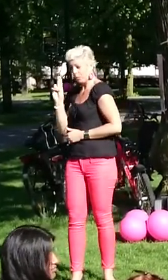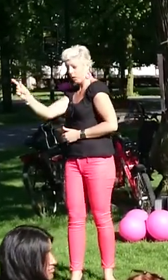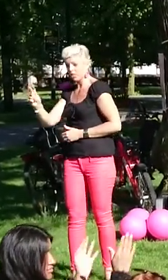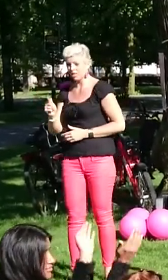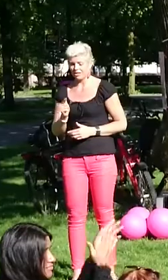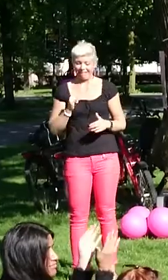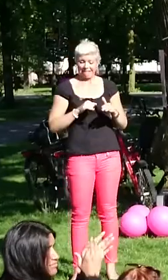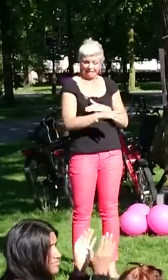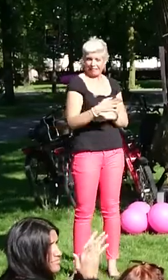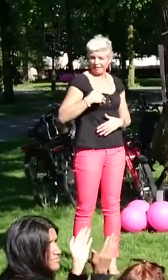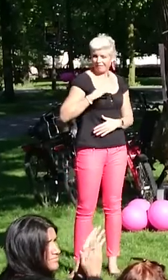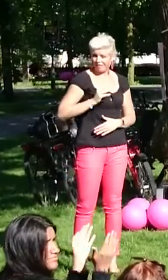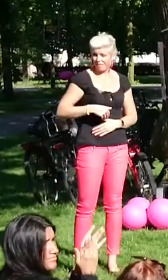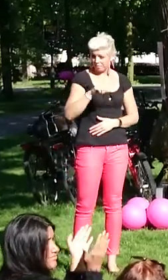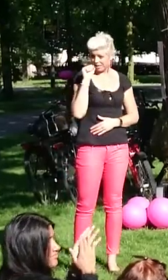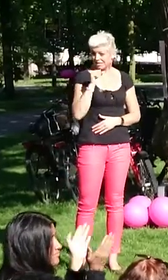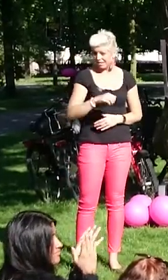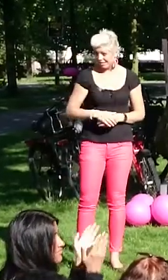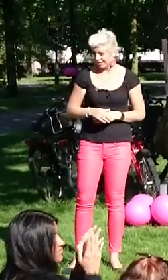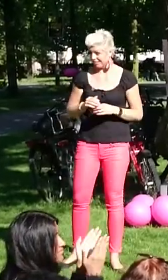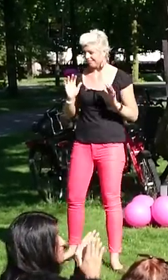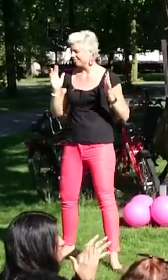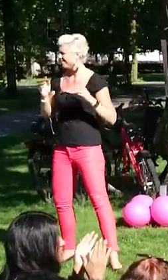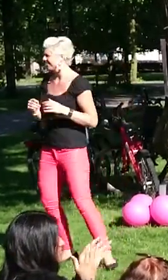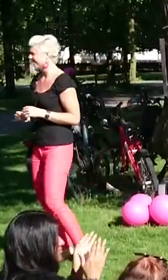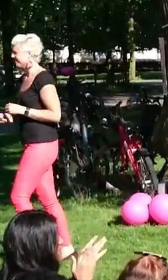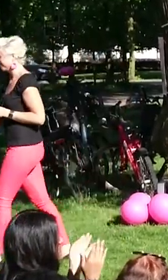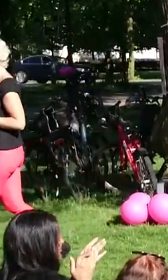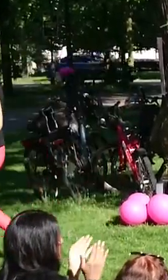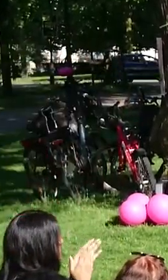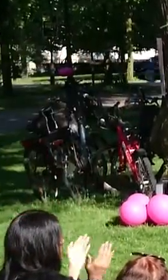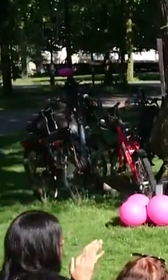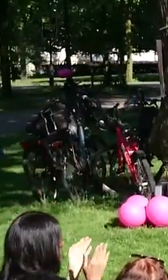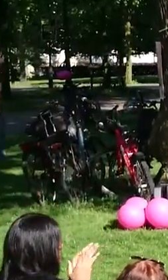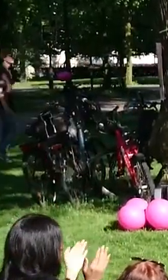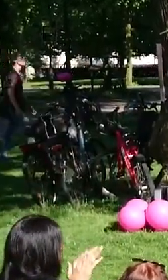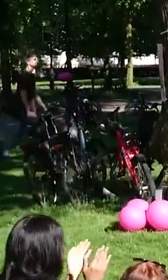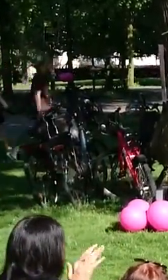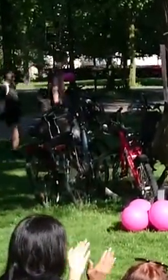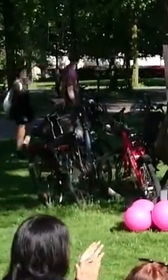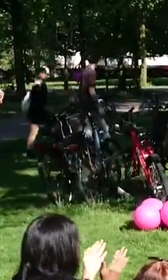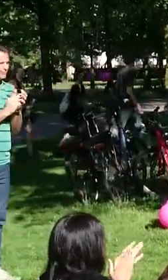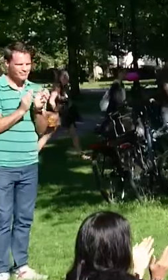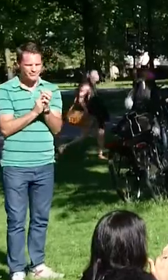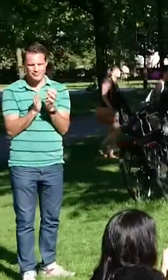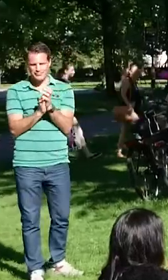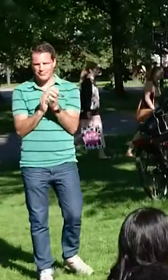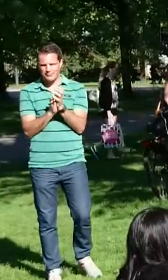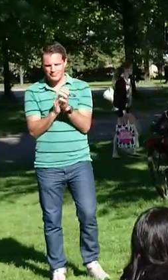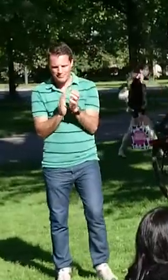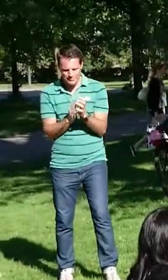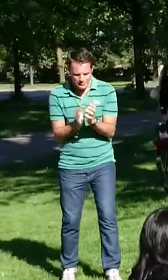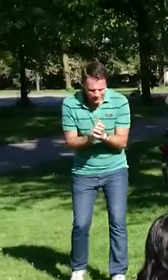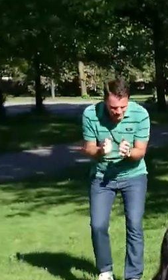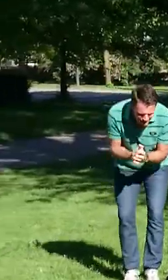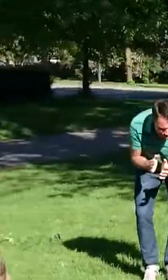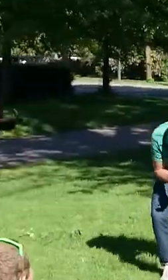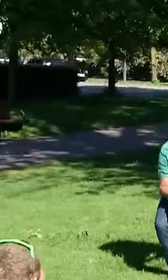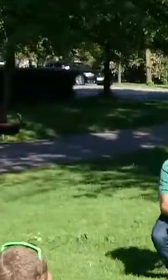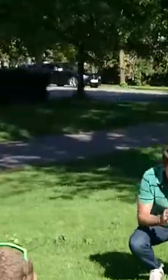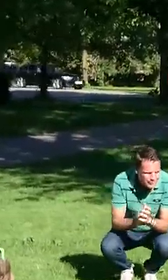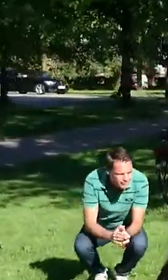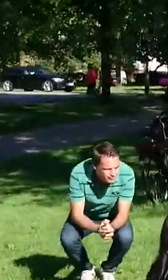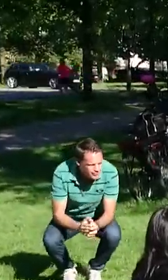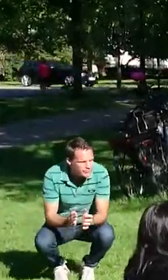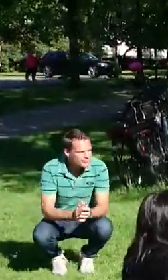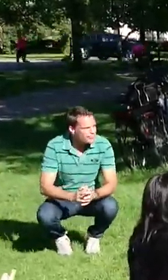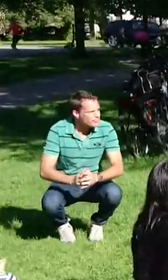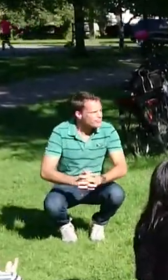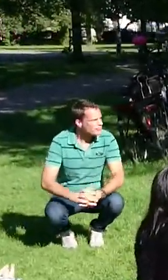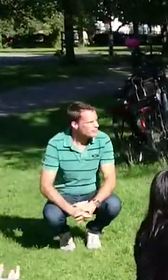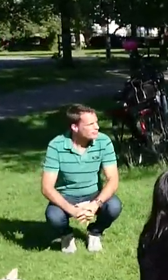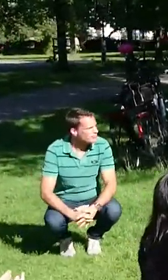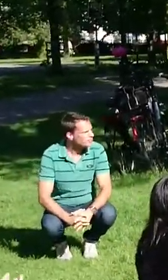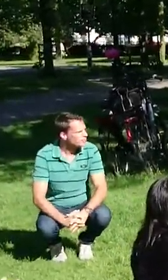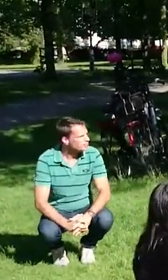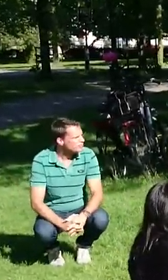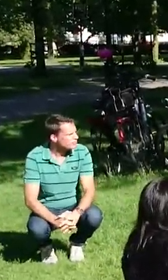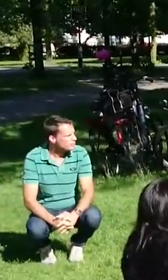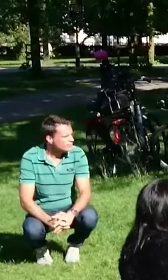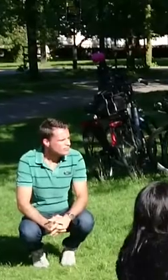[Jubel och applåder]